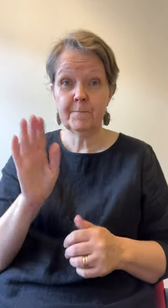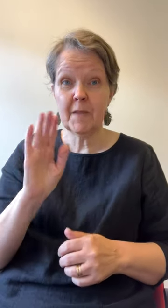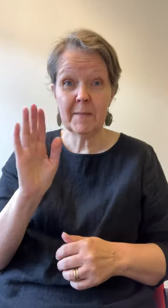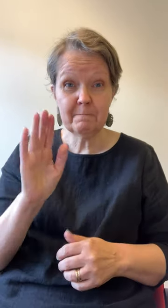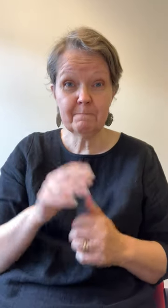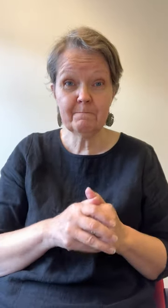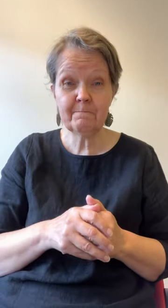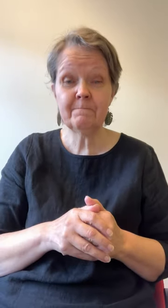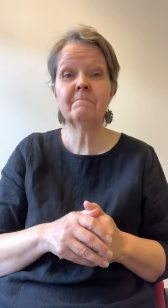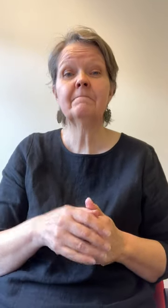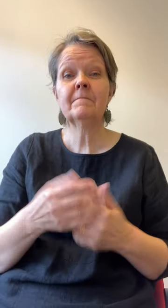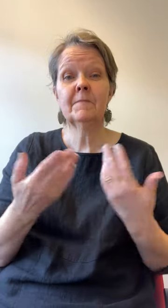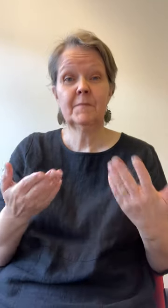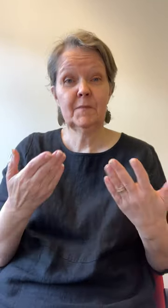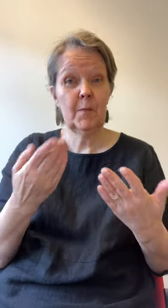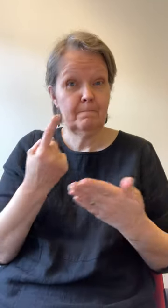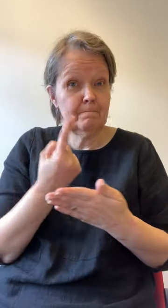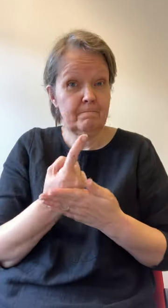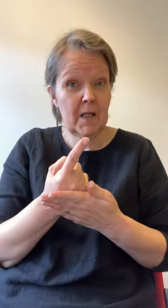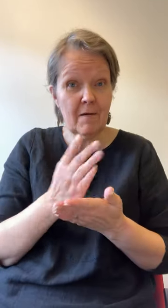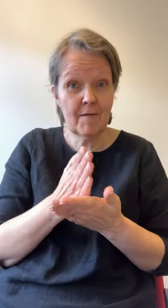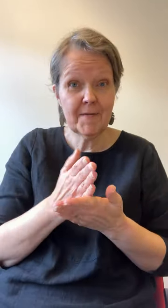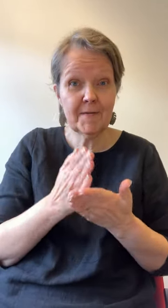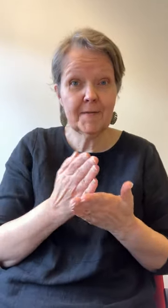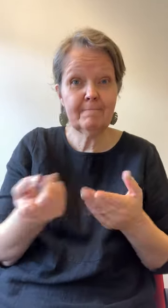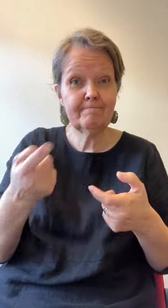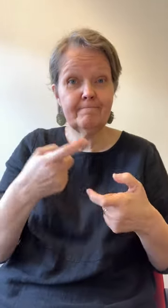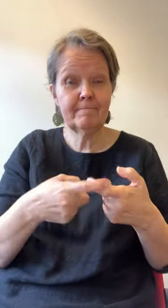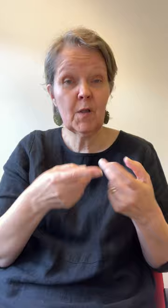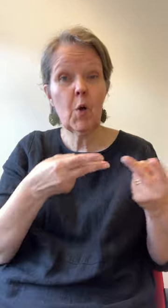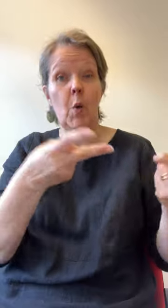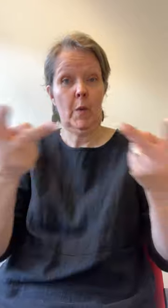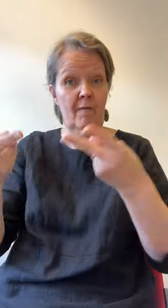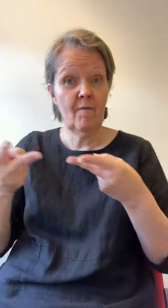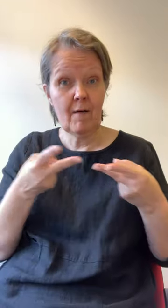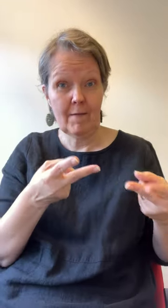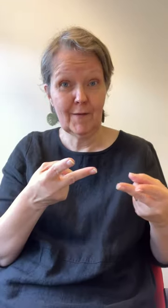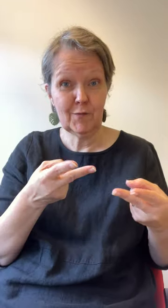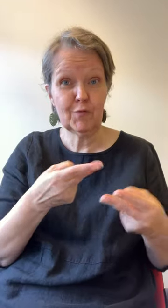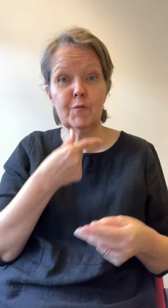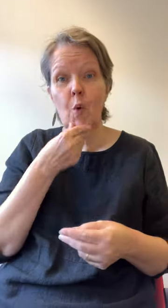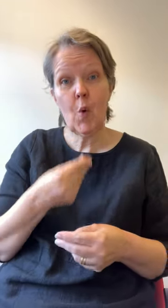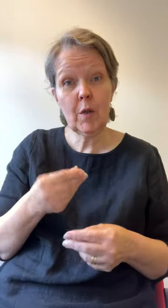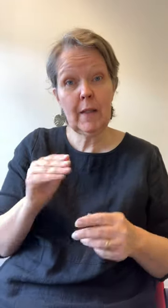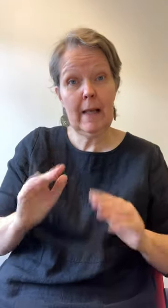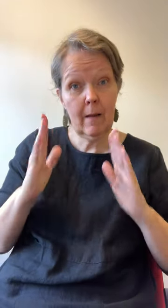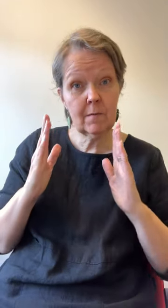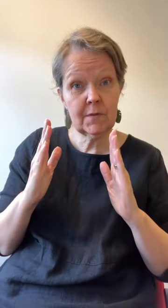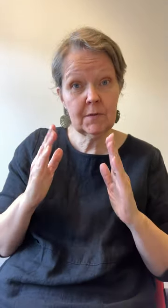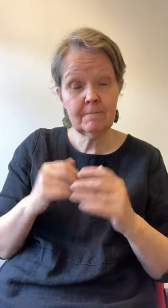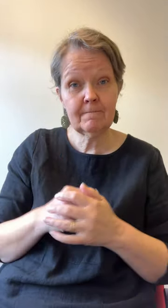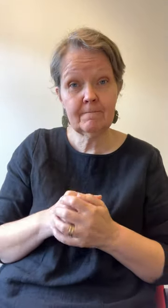Hei! Nyt olisi tärkeää asiaa liittyen yhdenvertaisuuteen ja nuorten elämään.